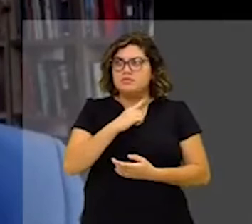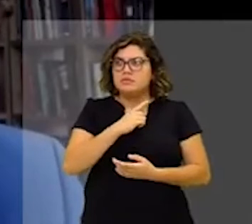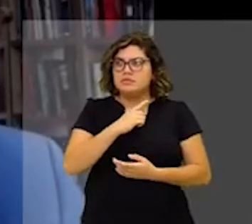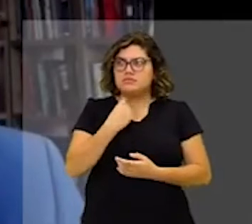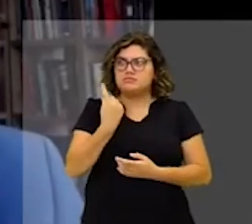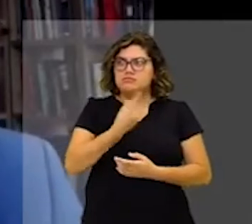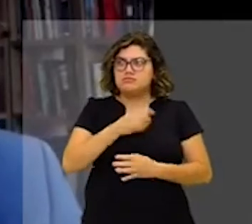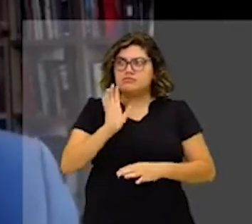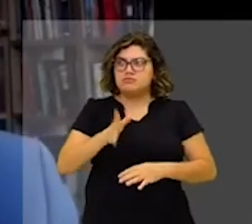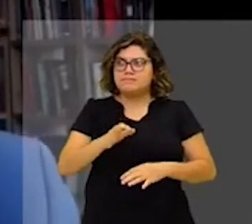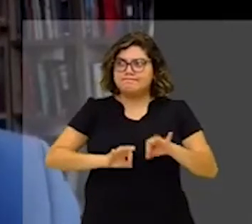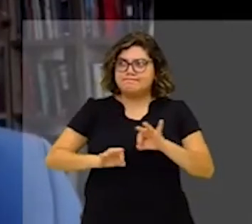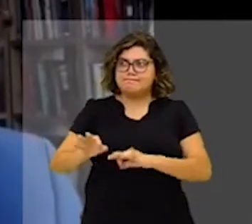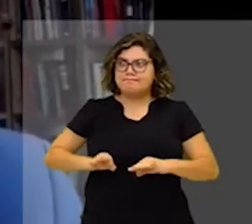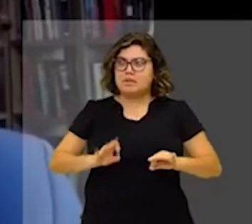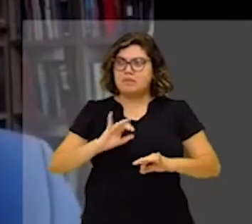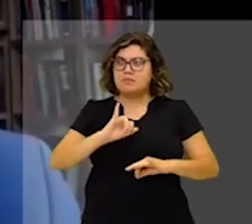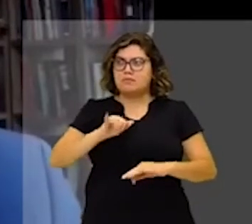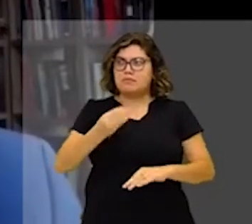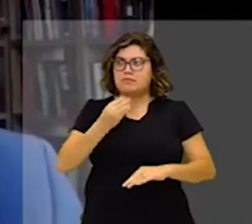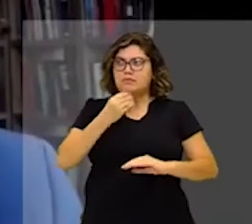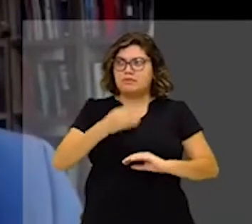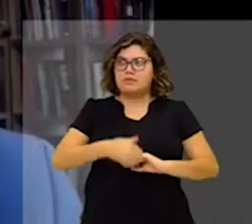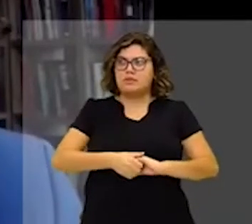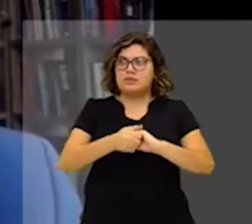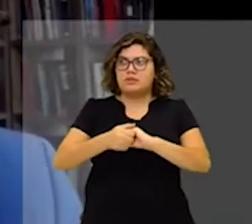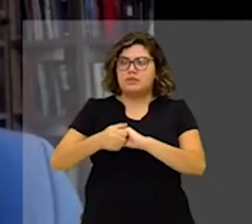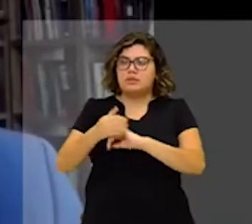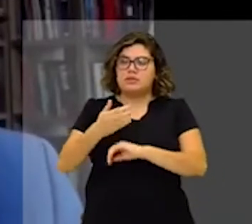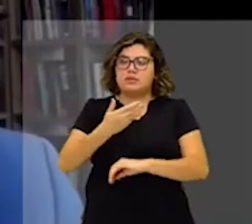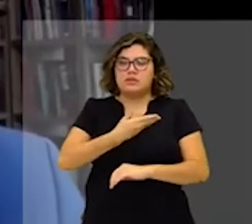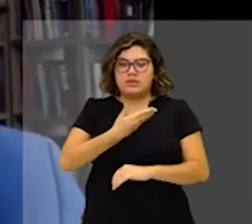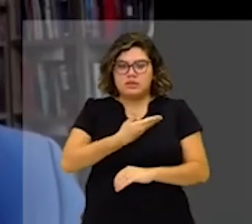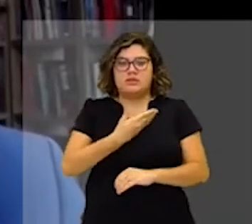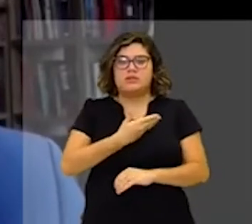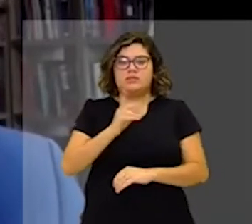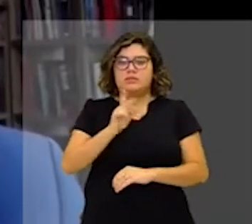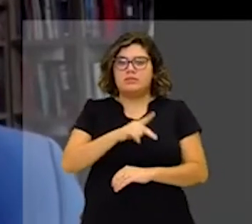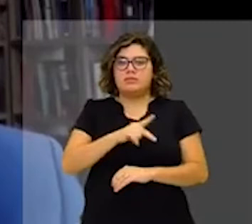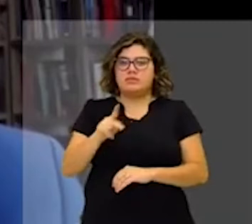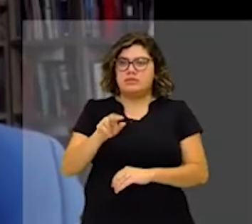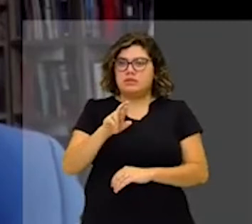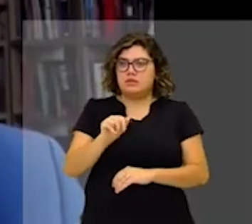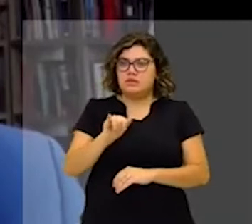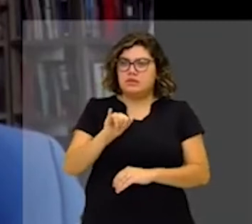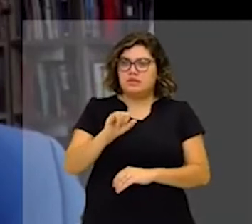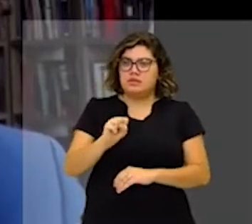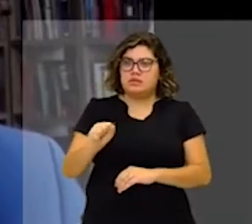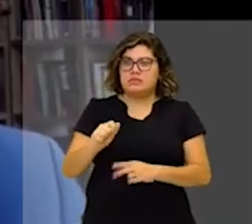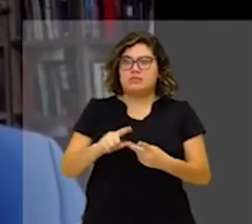para cumprimentar meus colegas o professor José professora Raíssa Professor Alisson nós anotamos